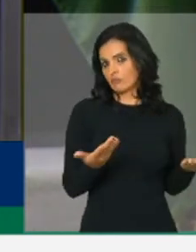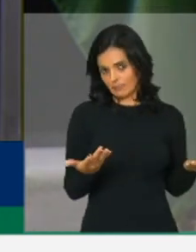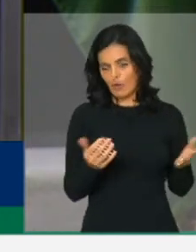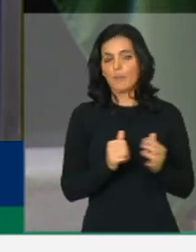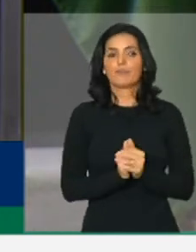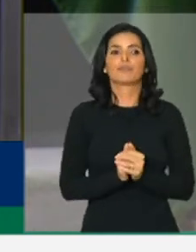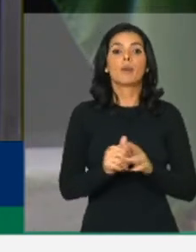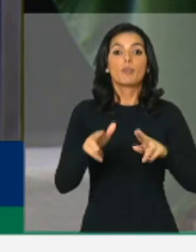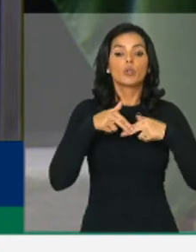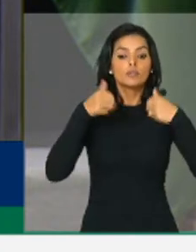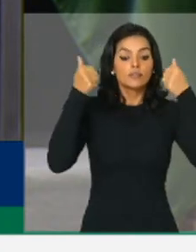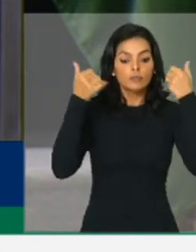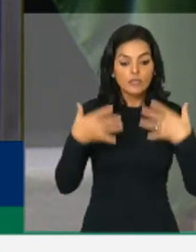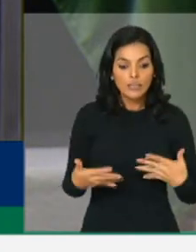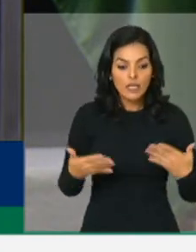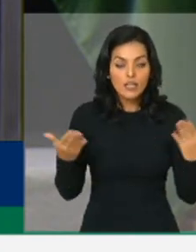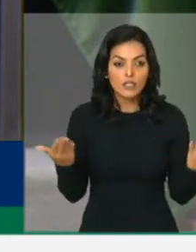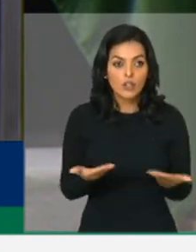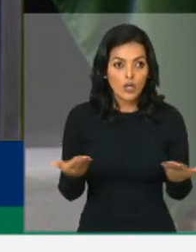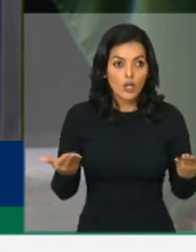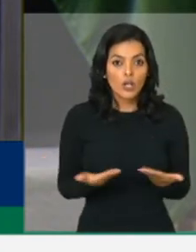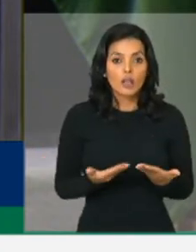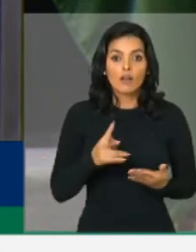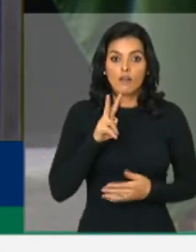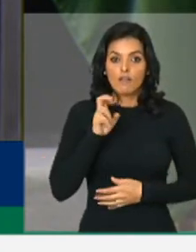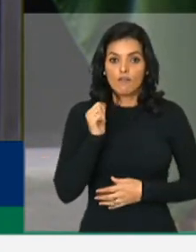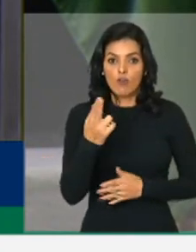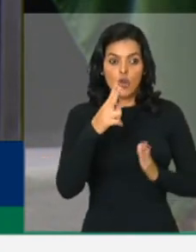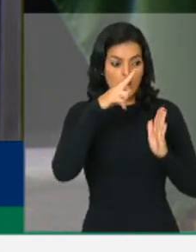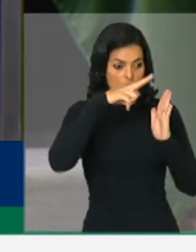APROVAÇÃO DA MATÉRIA QUE É MUITO IMPORTANTE PRA ECONOMIA, PRINCIPALMENTE NA REGIÃO NORTE E NORDESTE E